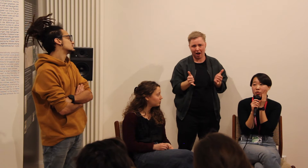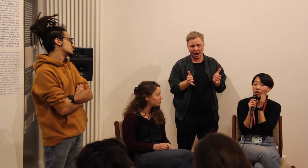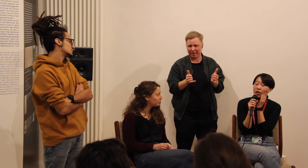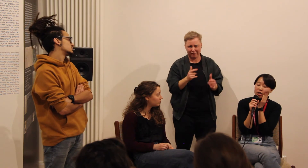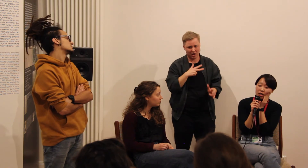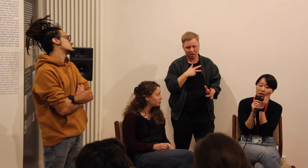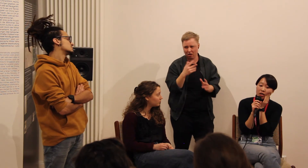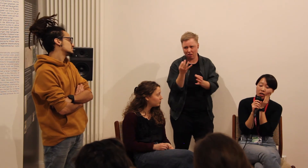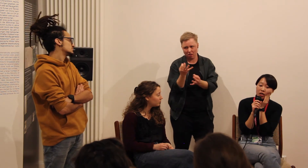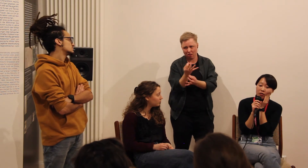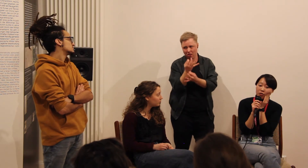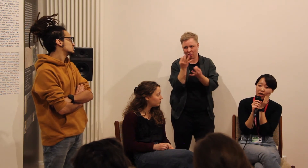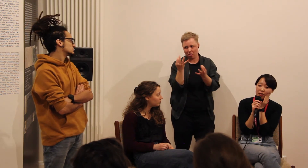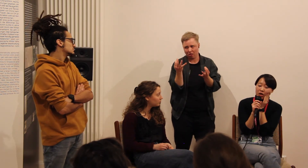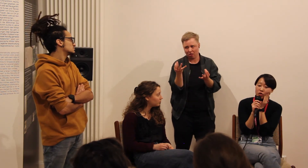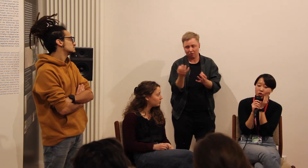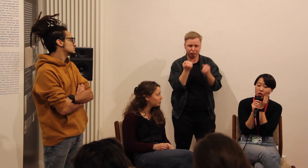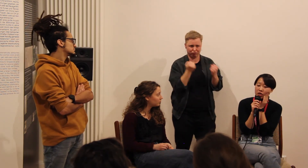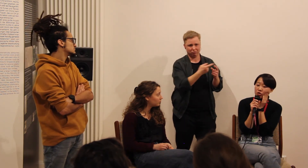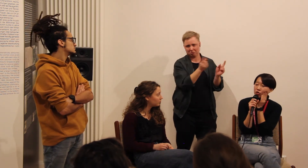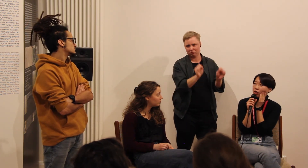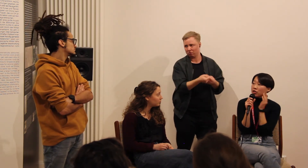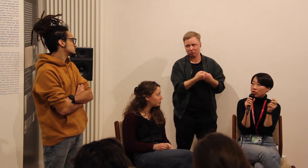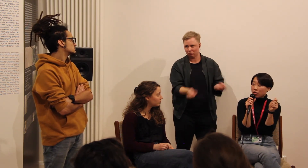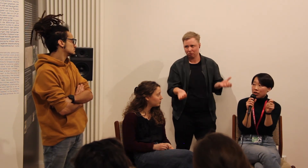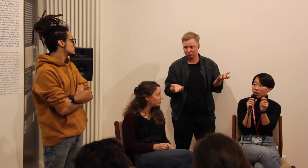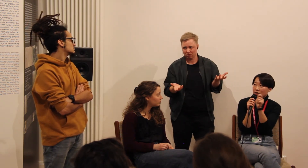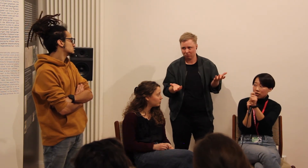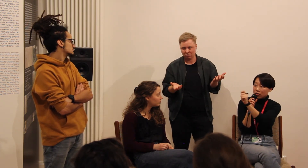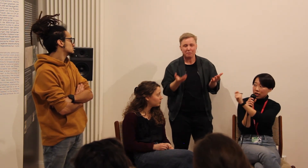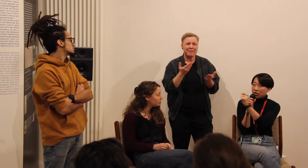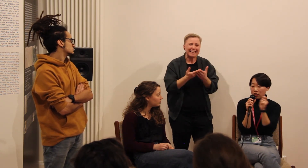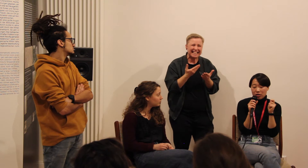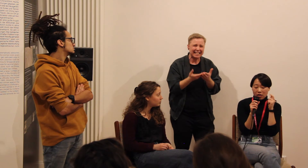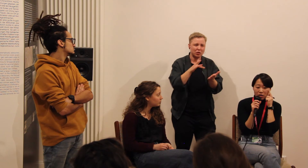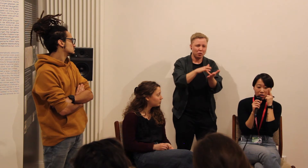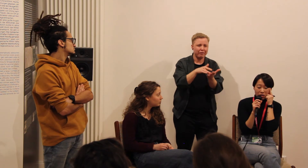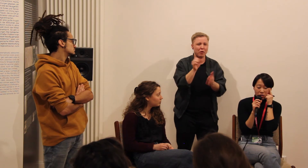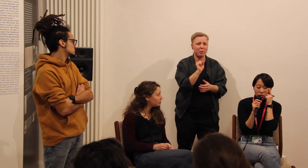Für sie gab es so gut wie keine Chance die koreanische Schriftsprache zu lernen.